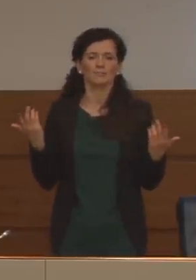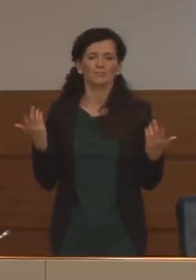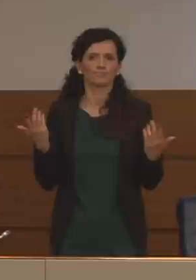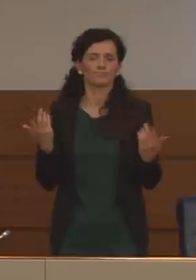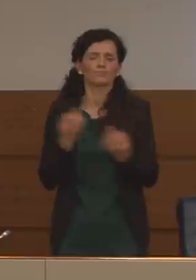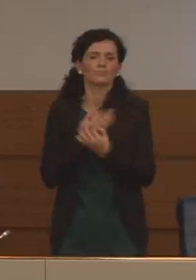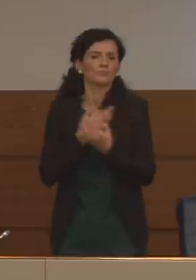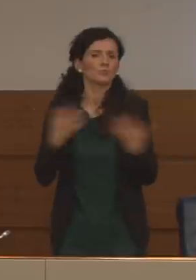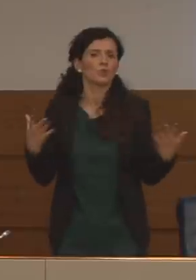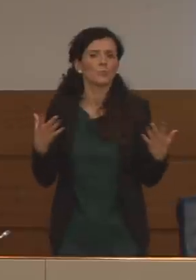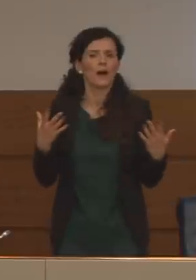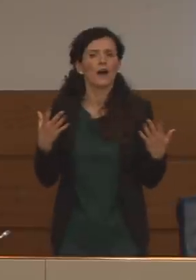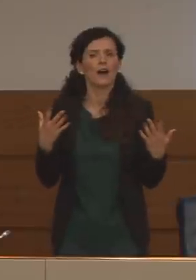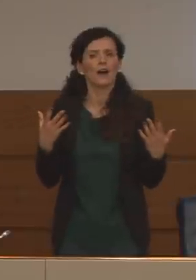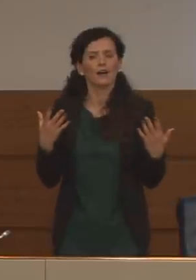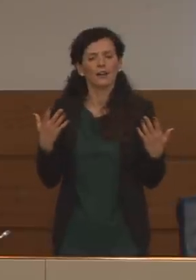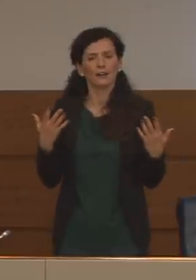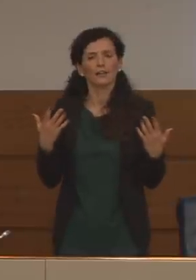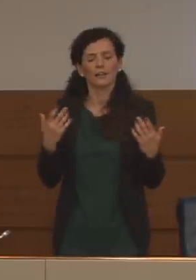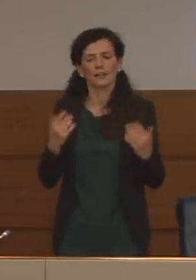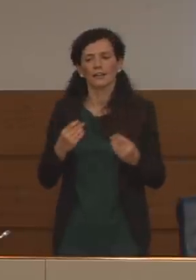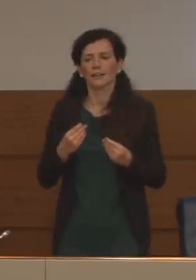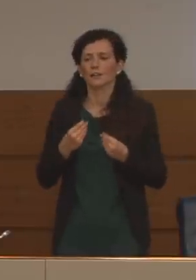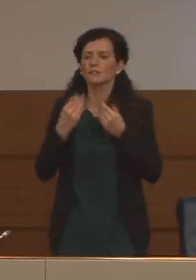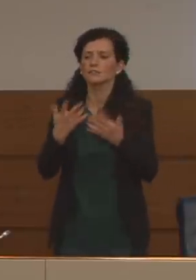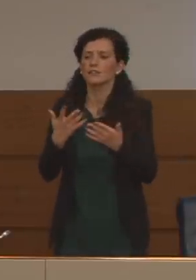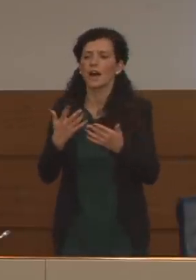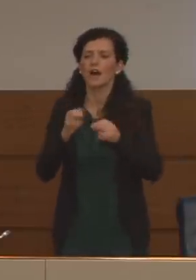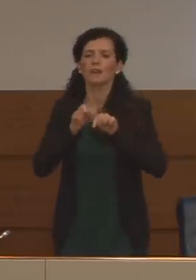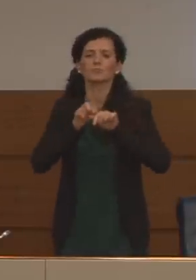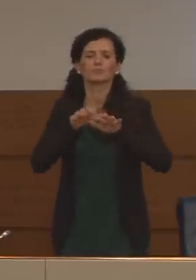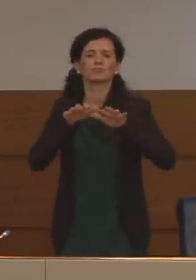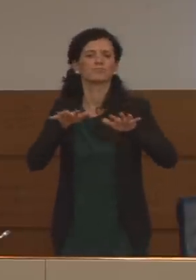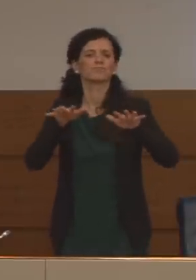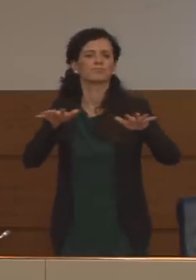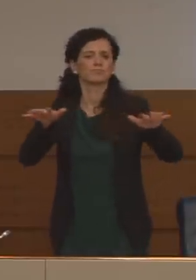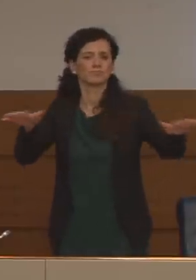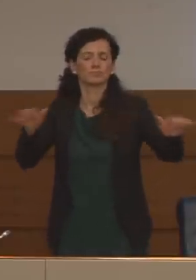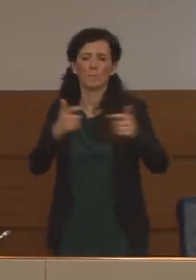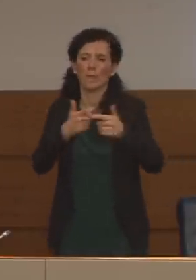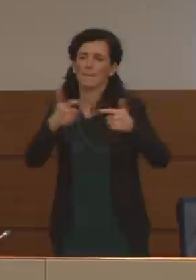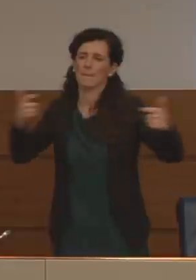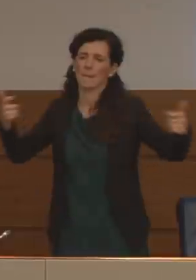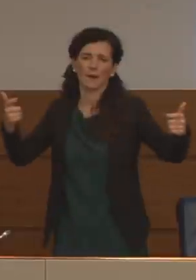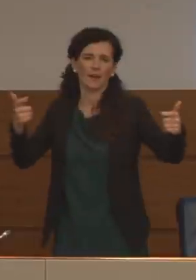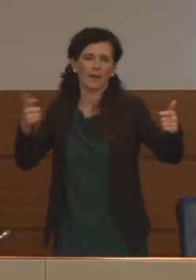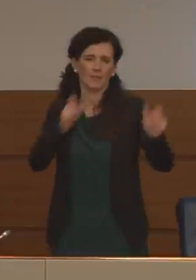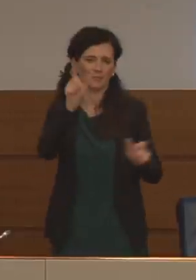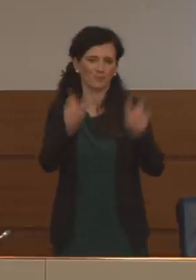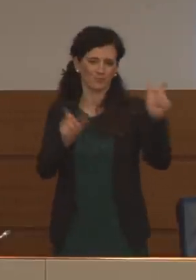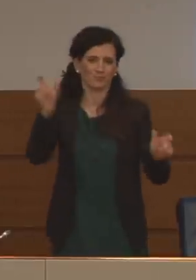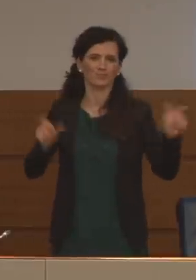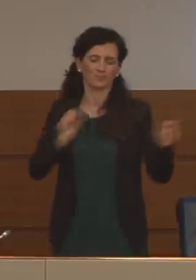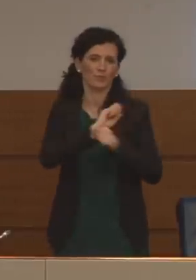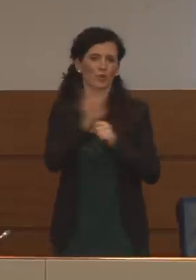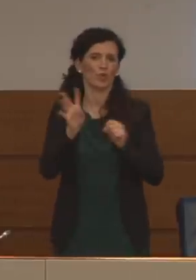possibilità del diffondersi anche più velocemente in altri contesti,